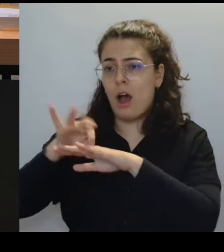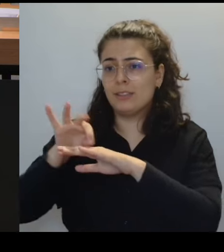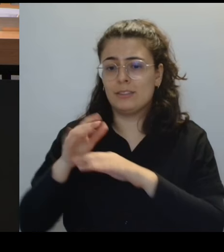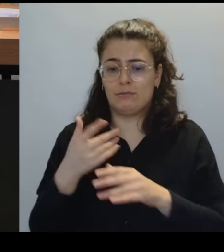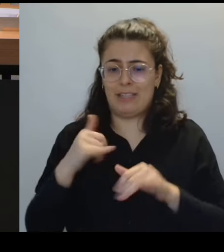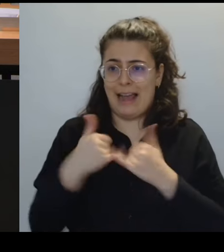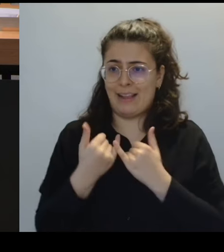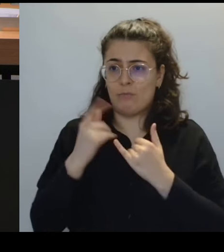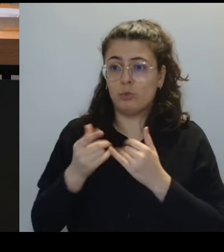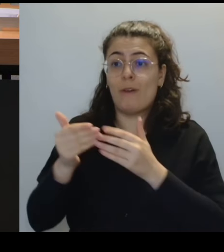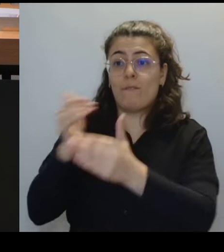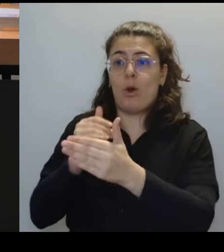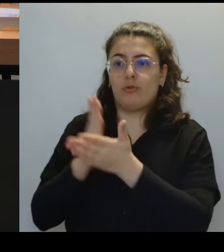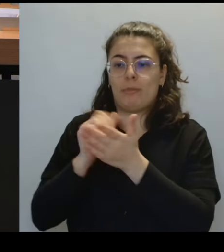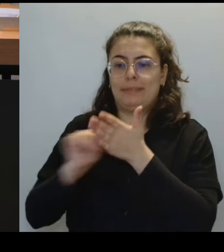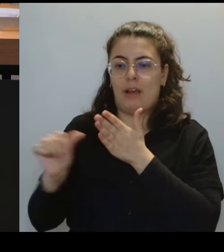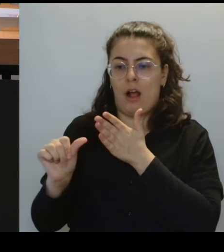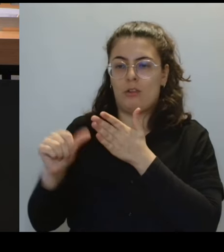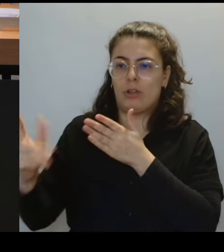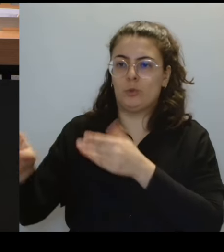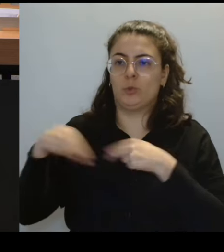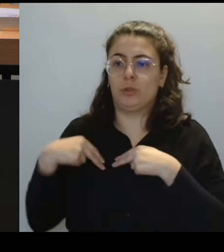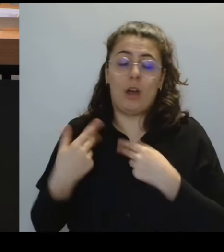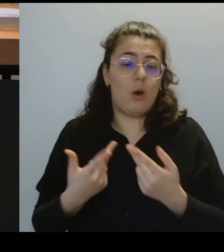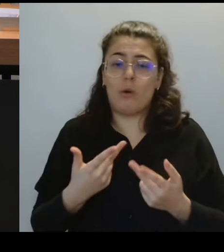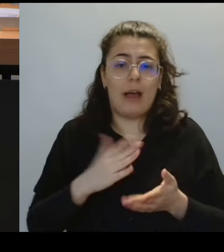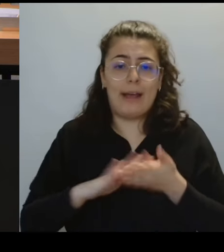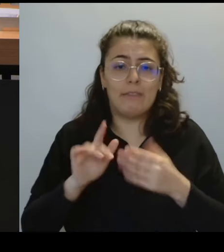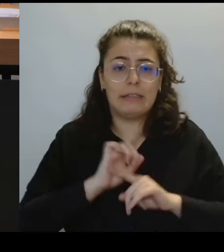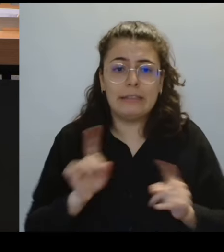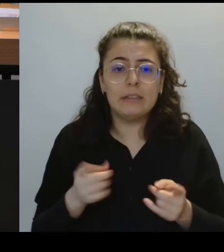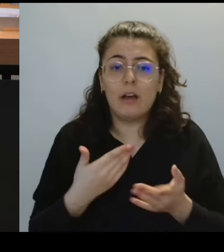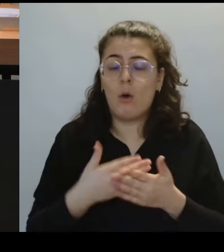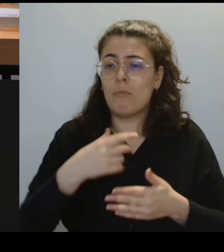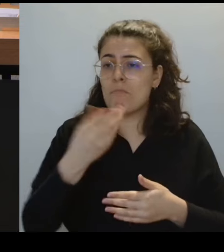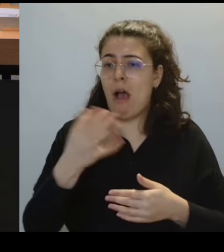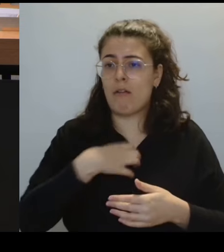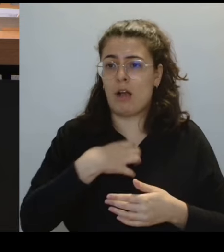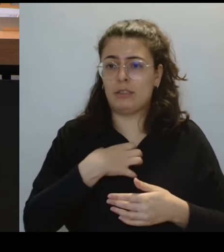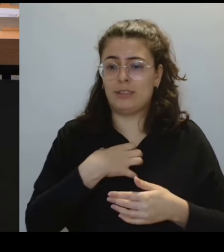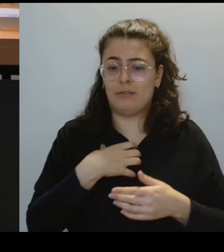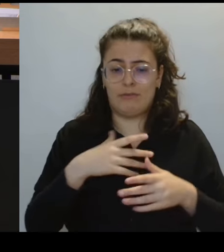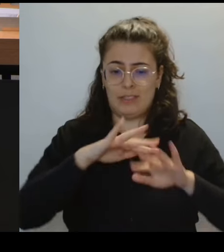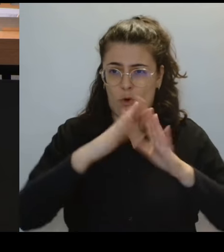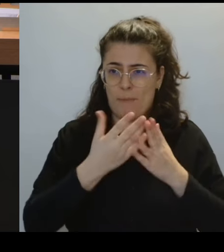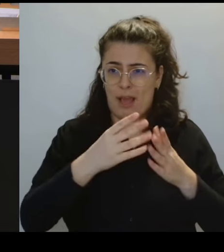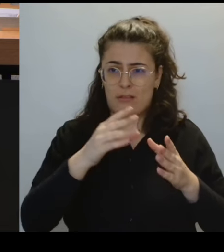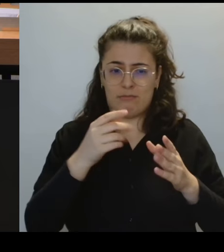die Vorsorge überhaupt nicht. Das ist alles nicht ideal. Wir müssen unseren Kindern ein gesundes Aufwachsen ermöglichen,